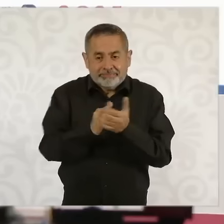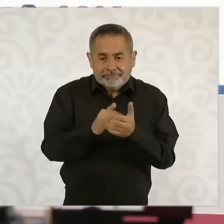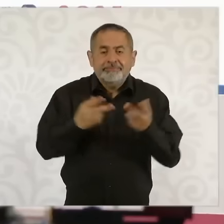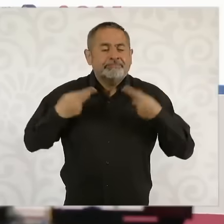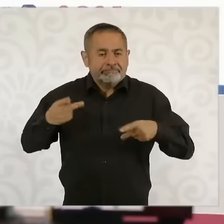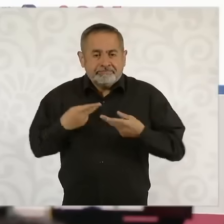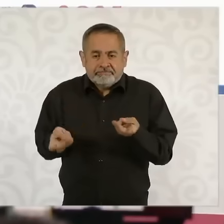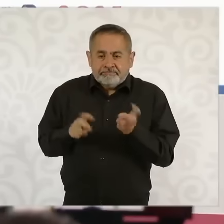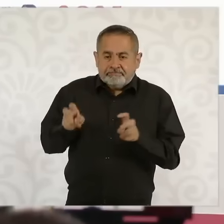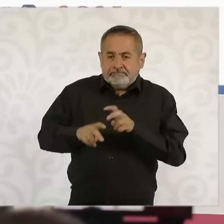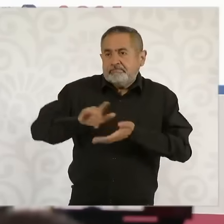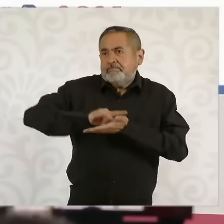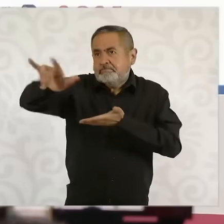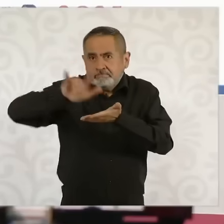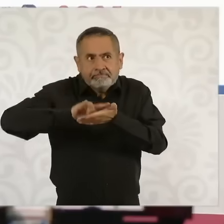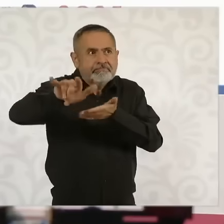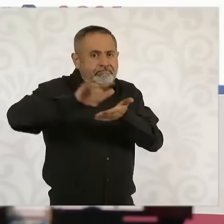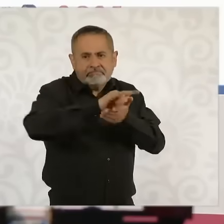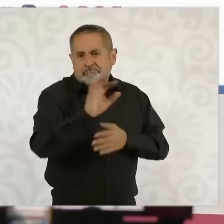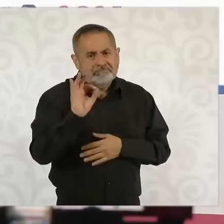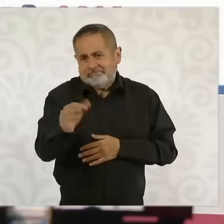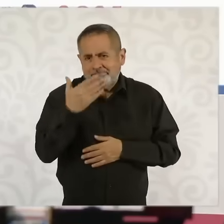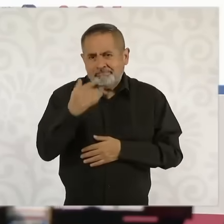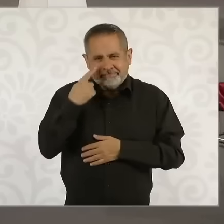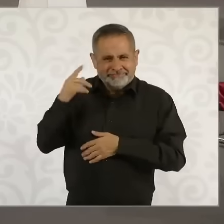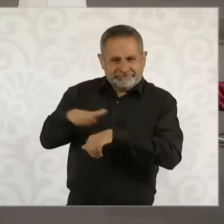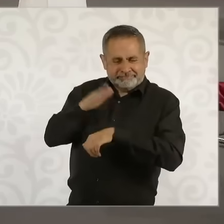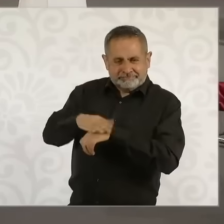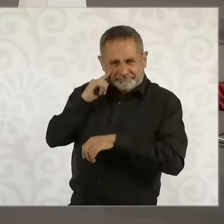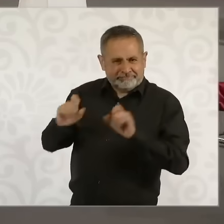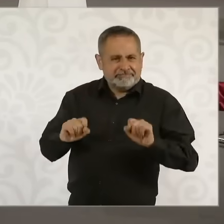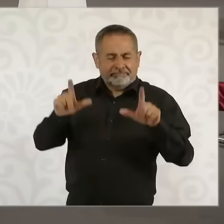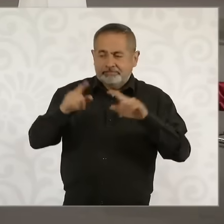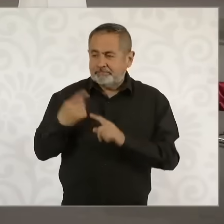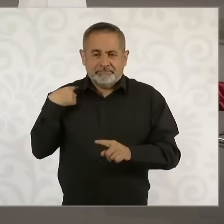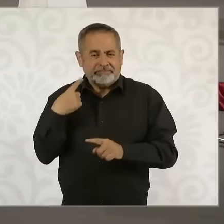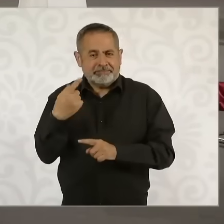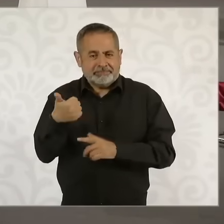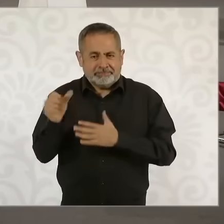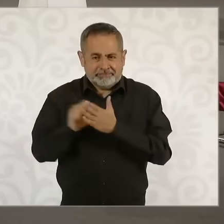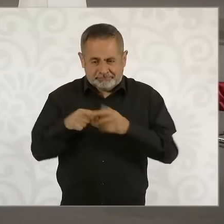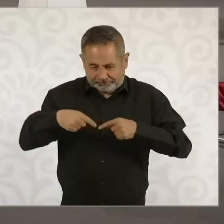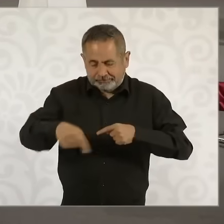esto lo podemos percibir aquí también en este en este primer semestre del 2025 que tuvimos más de